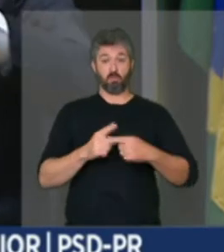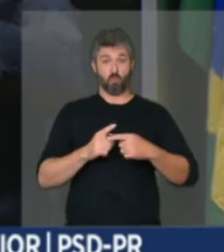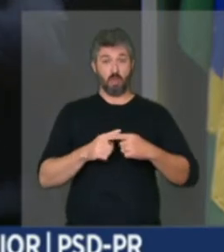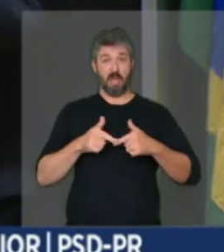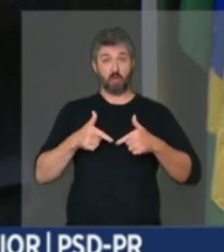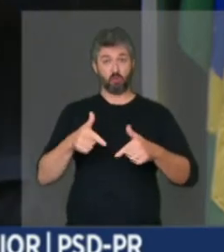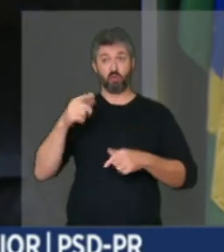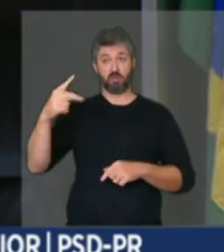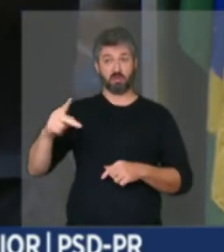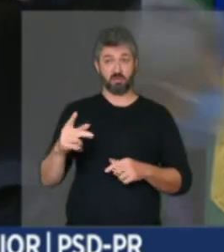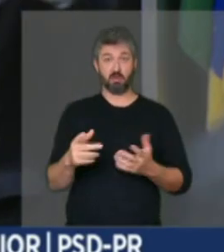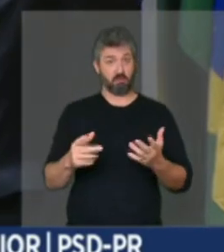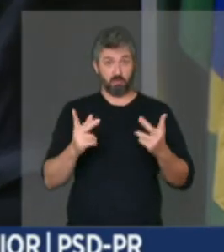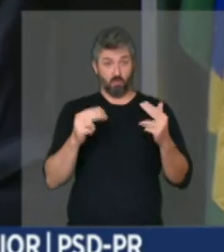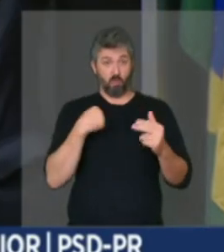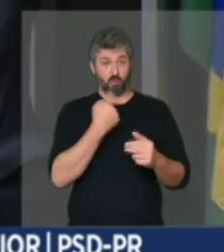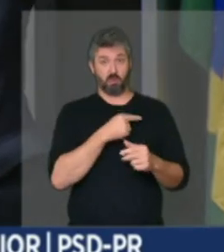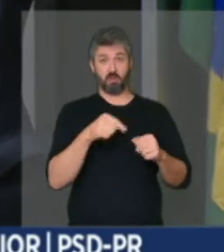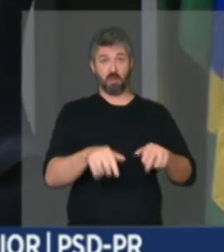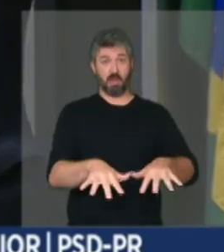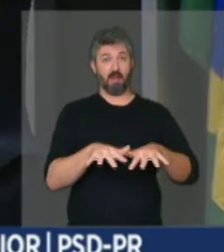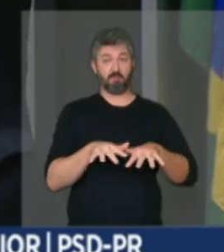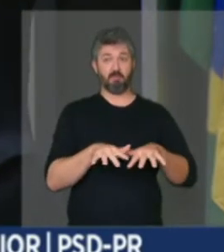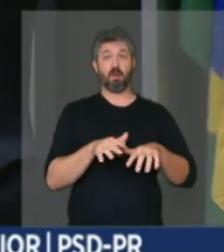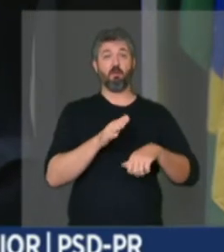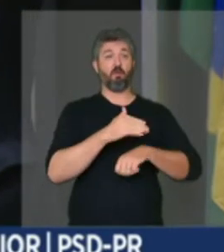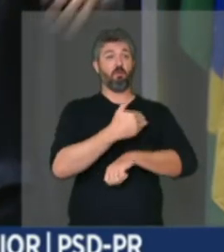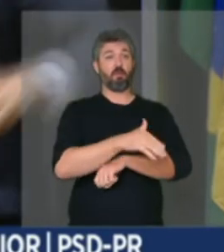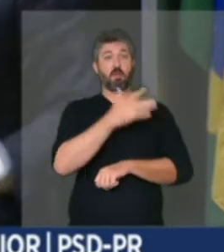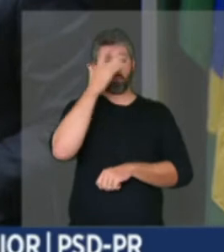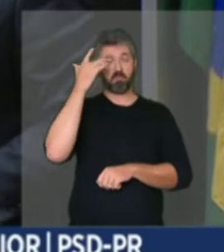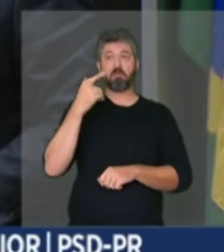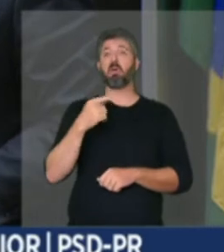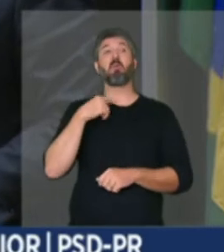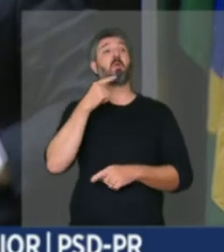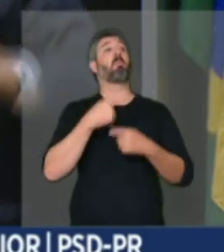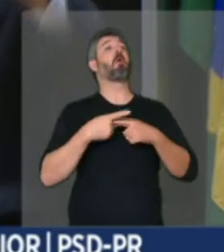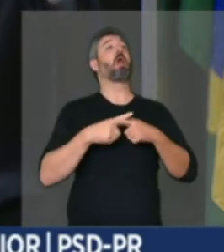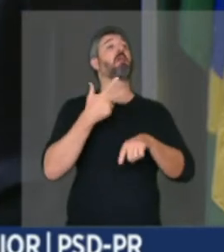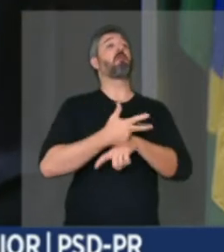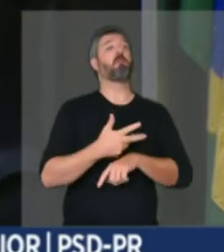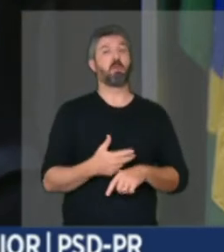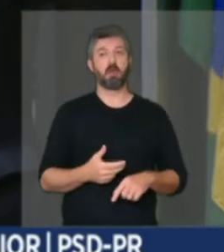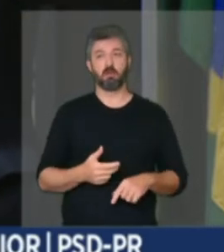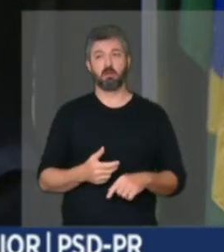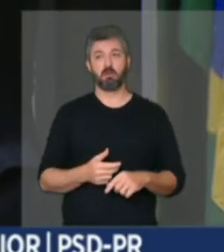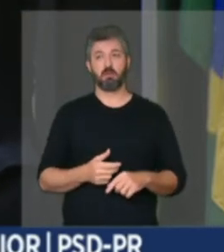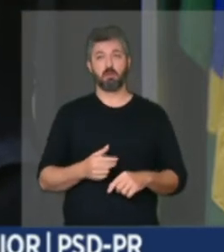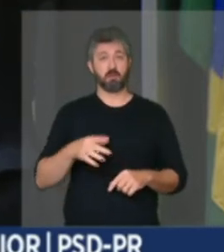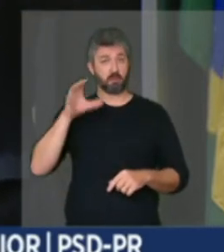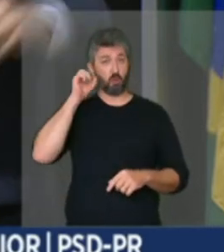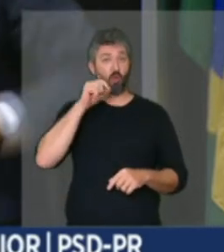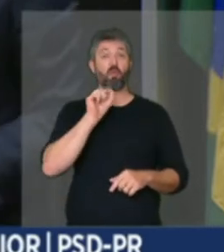NÓS AQUI NO PLENÁRIO GRAVARMOS UM VÍDEO E ALGUÉM QUESTIONAR A GRAVAÇÃO DO VÍ DEO, VOCÊ NÃO ESCUTA A PESSOA GRAVAR NEM SABE O CONTEÚDO DO QUE ELA GRAVOU. O